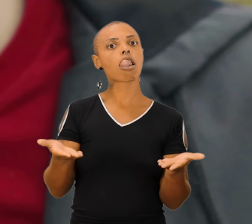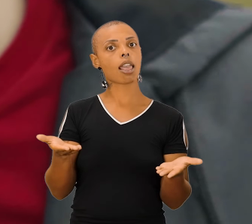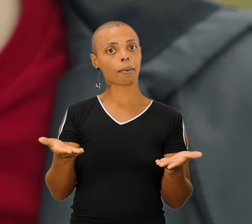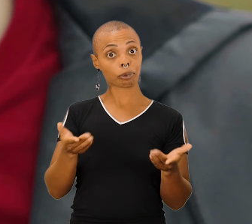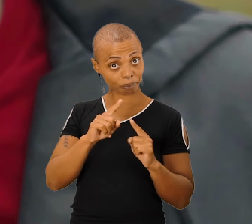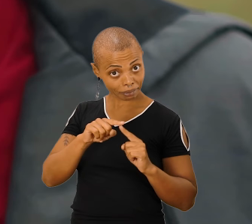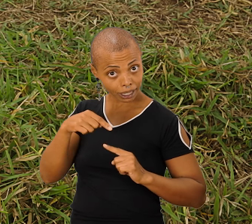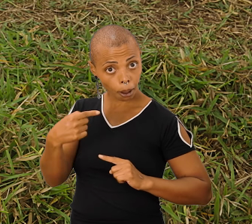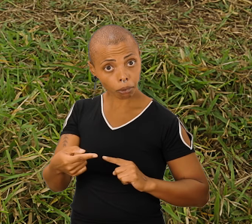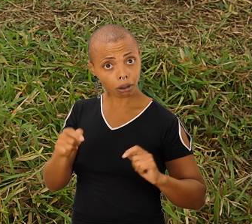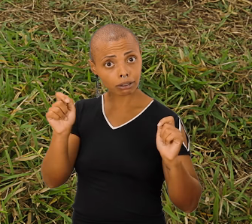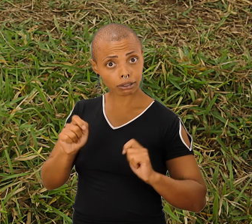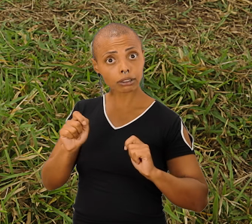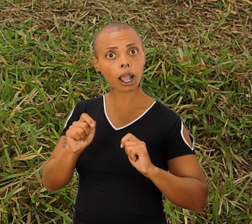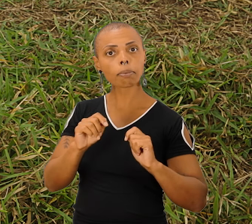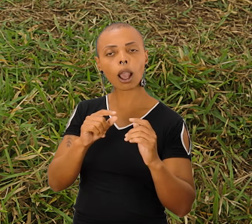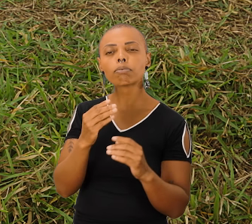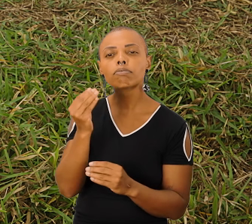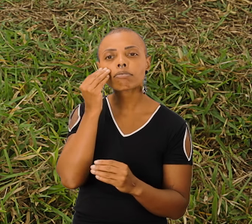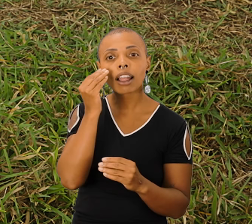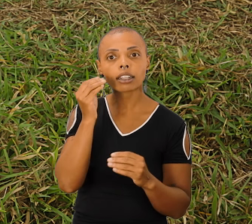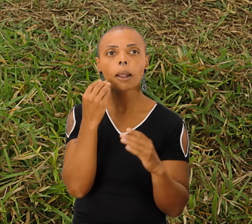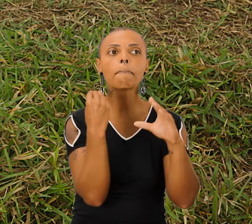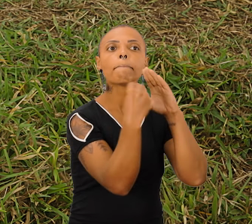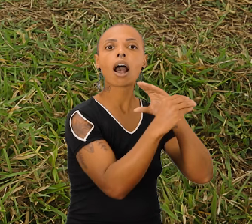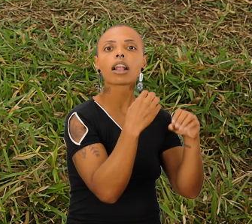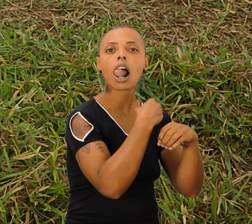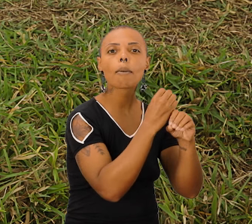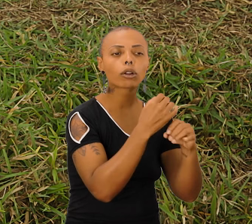Depois disso, vocês podem enviar uma amostra do solo para os laboratórios,